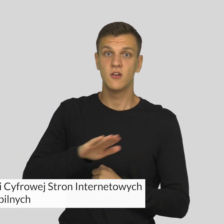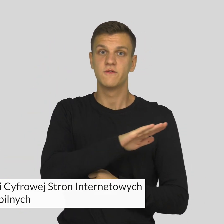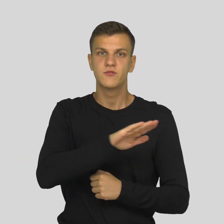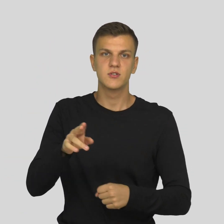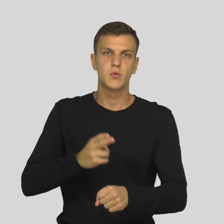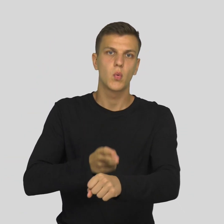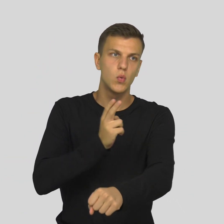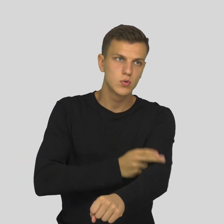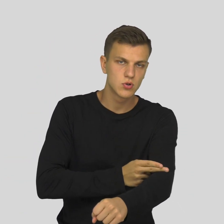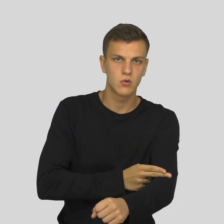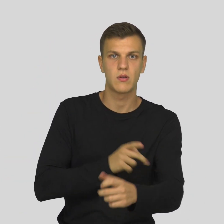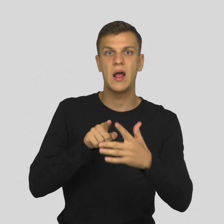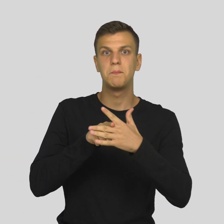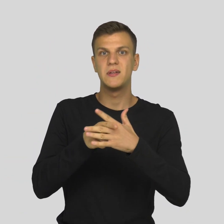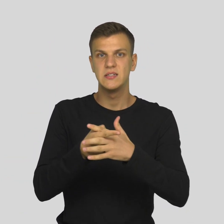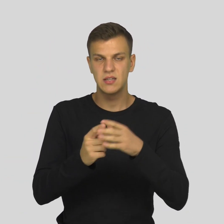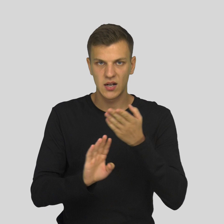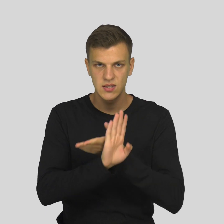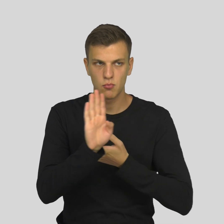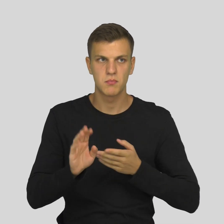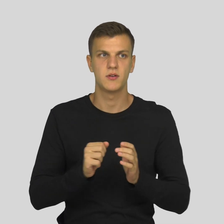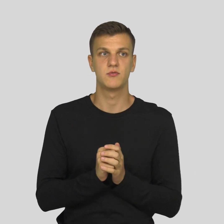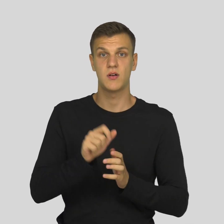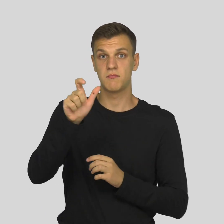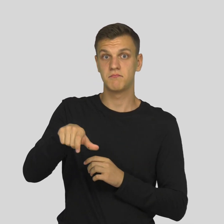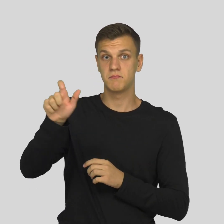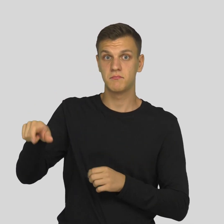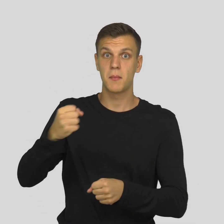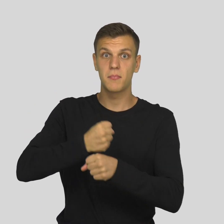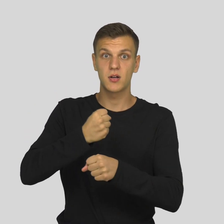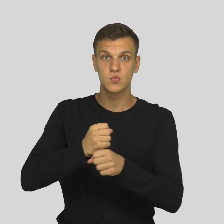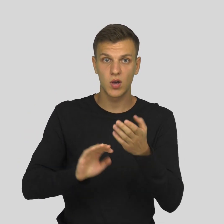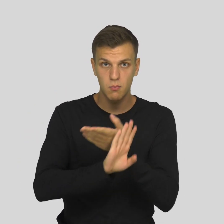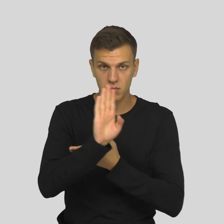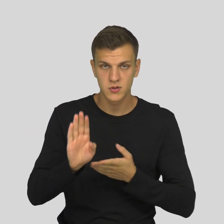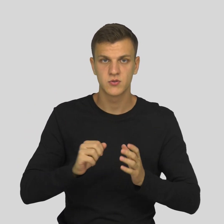zobowiązane do dostosowania swoich treści do wytycznych standardu WCAG 2.1.